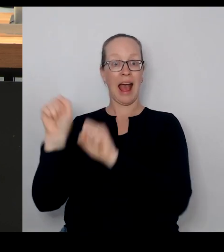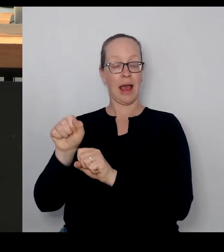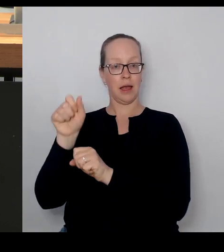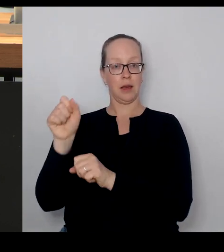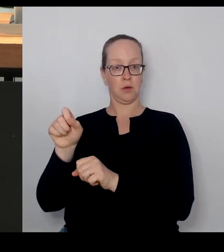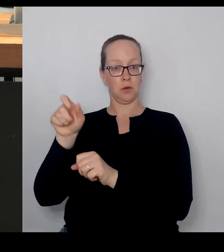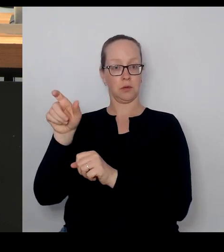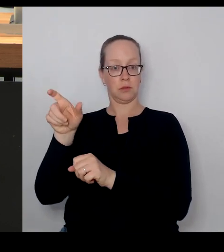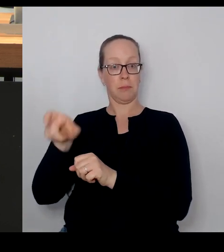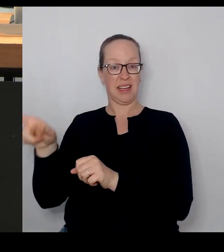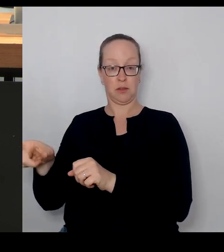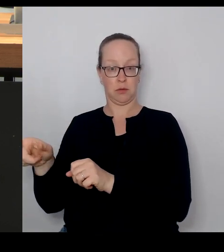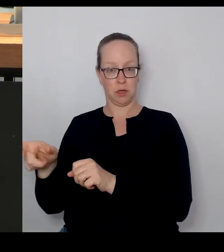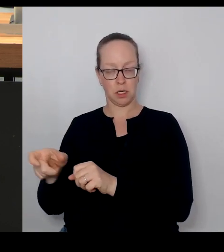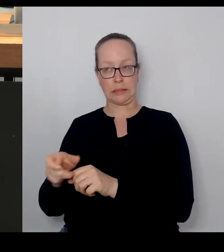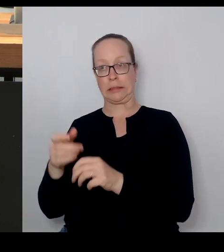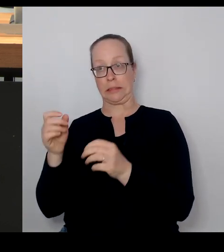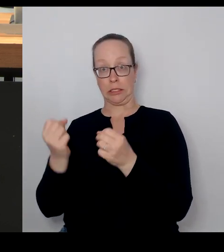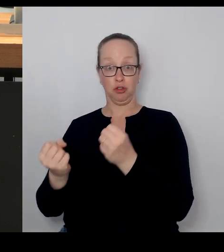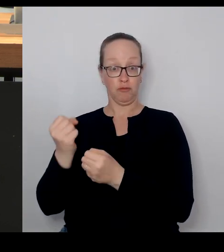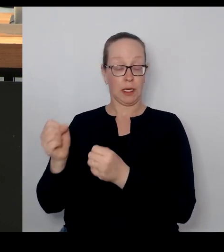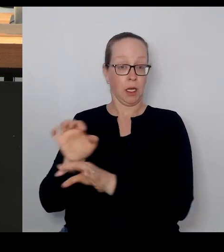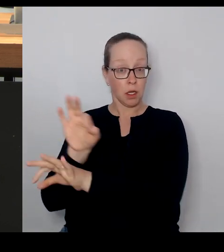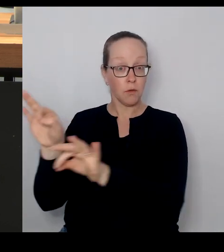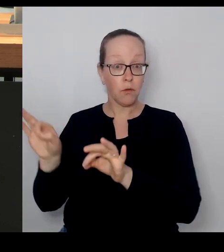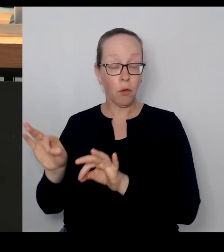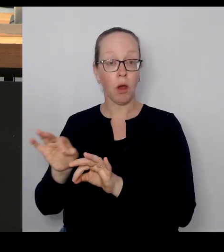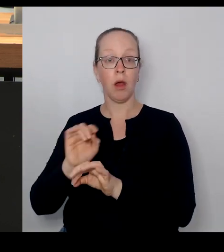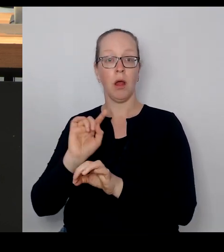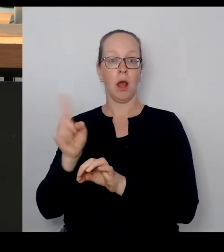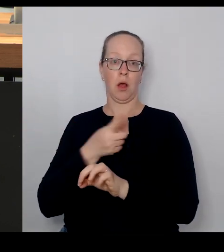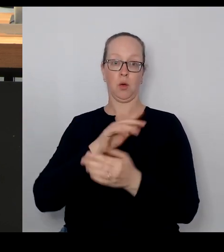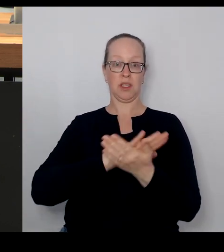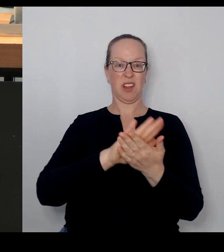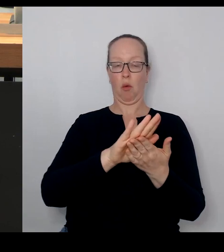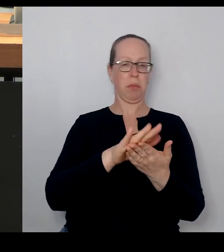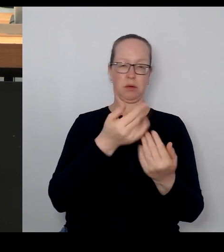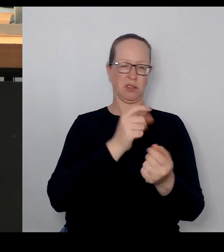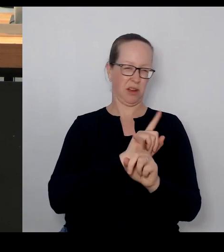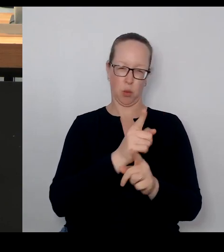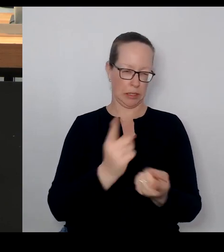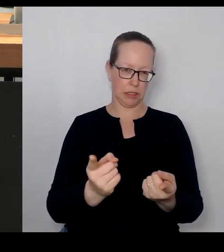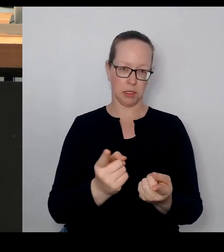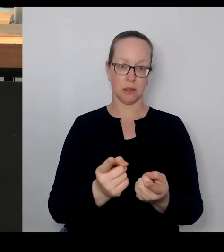den Ausschreibungen, der kann natürlich nur stattfinden auf Kosten der Arbeitsbedingungen zulasten der Beschäftigten.